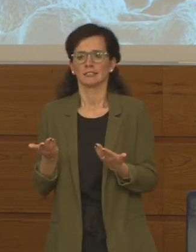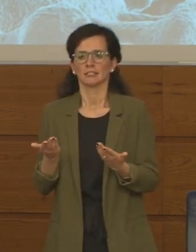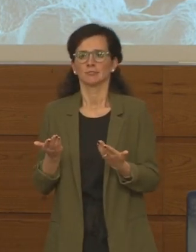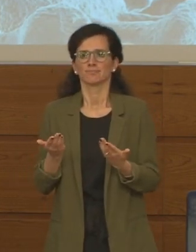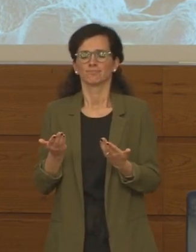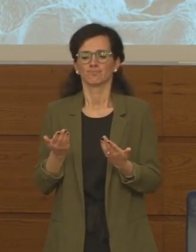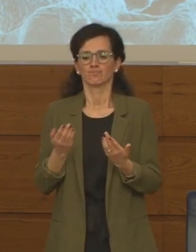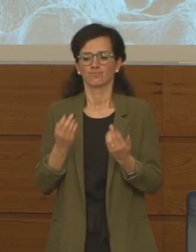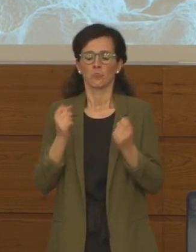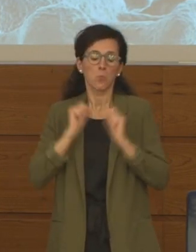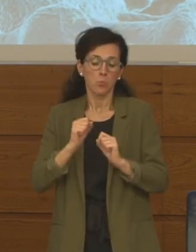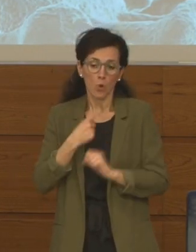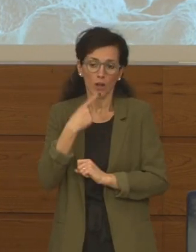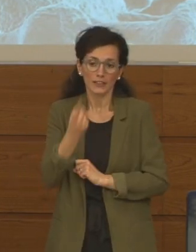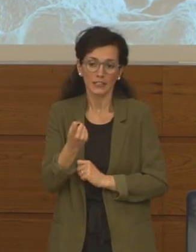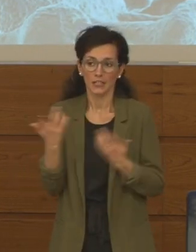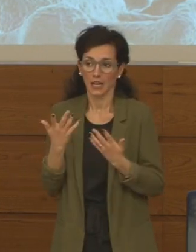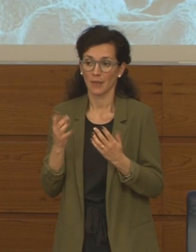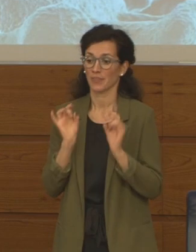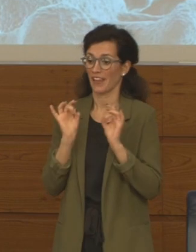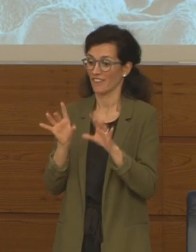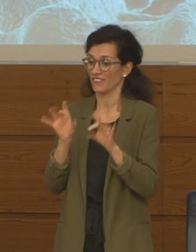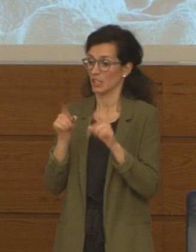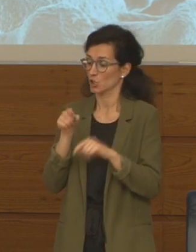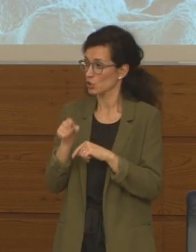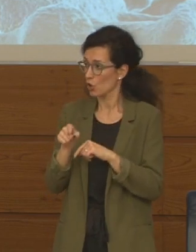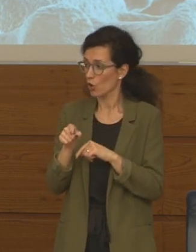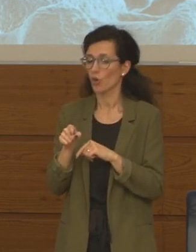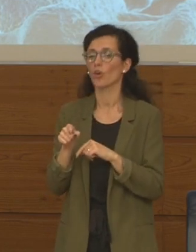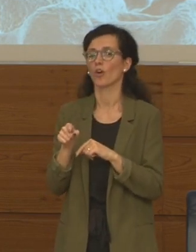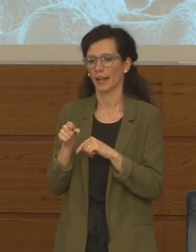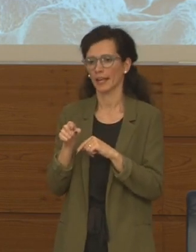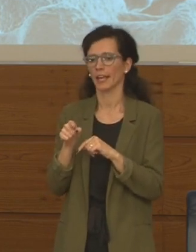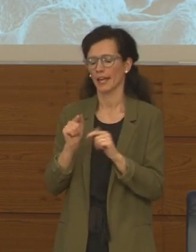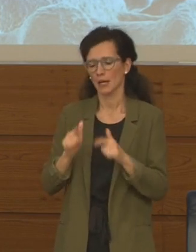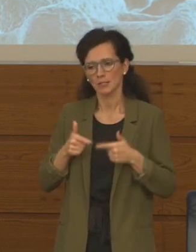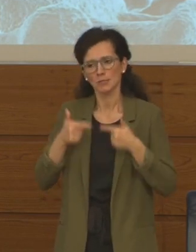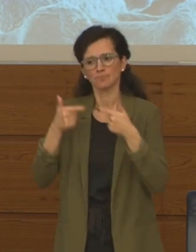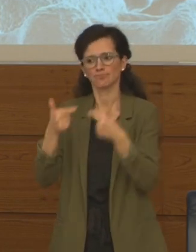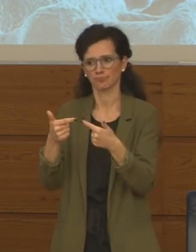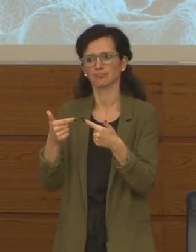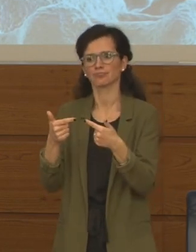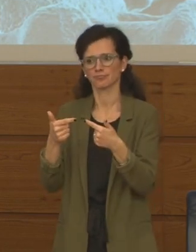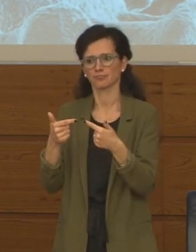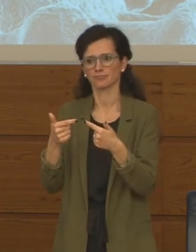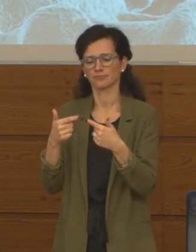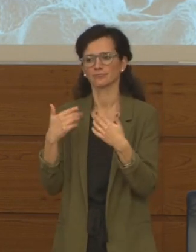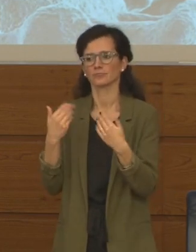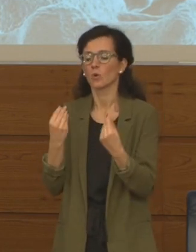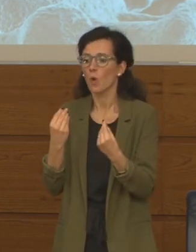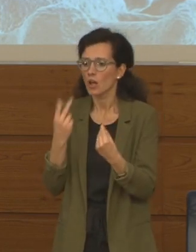l'infezione ha davvero colpito duramente soprattutto quando vediamo casi in